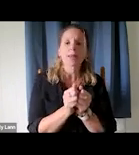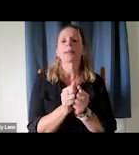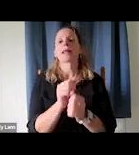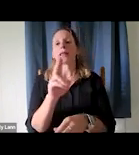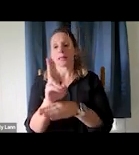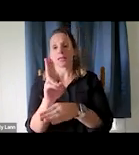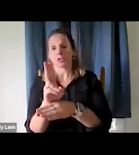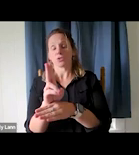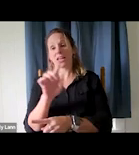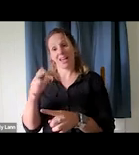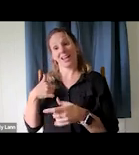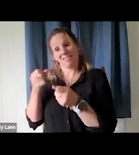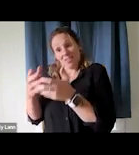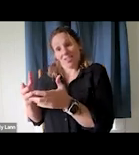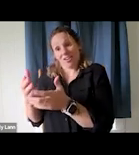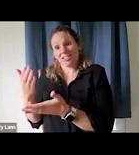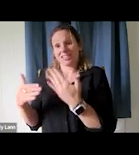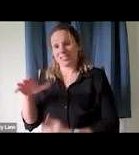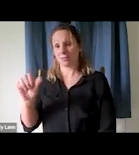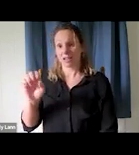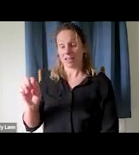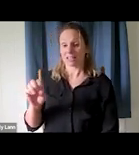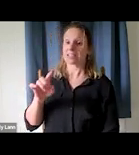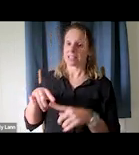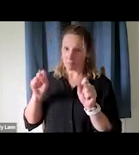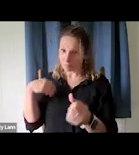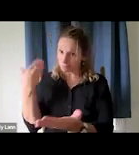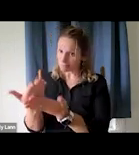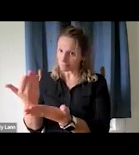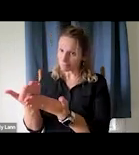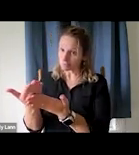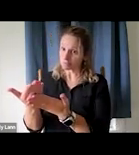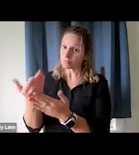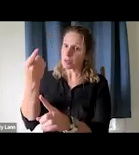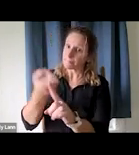y también he perdido casos en los que he podido demostrar meses de no consumo